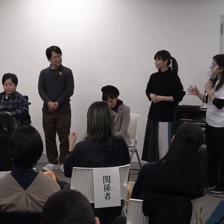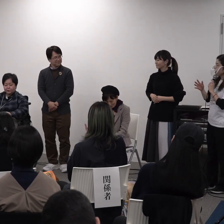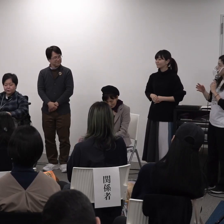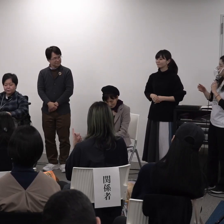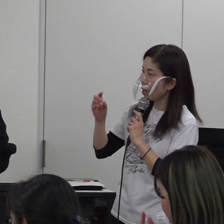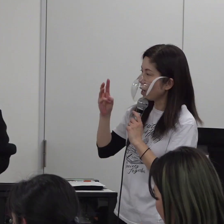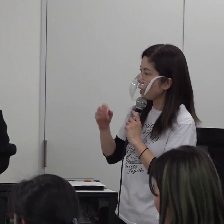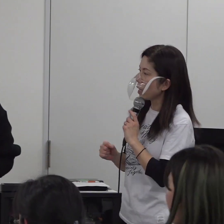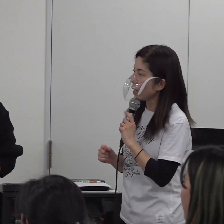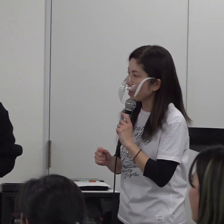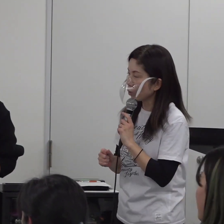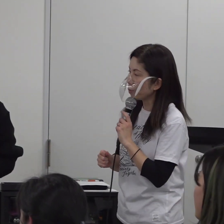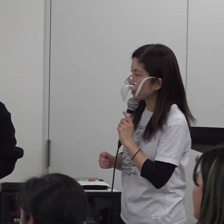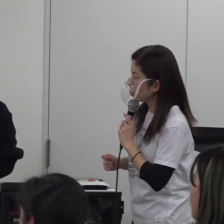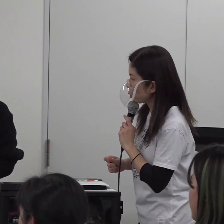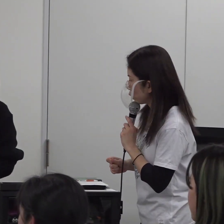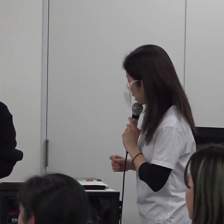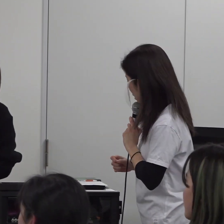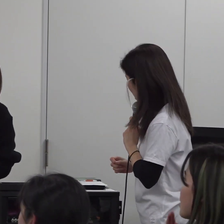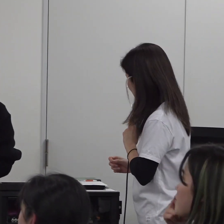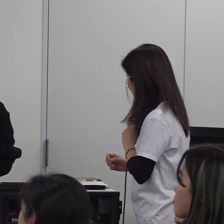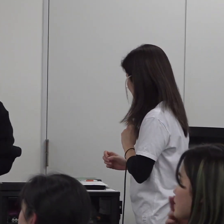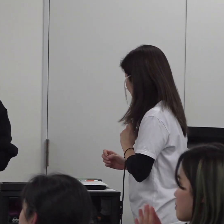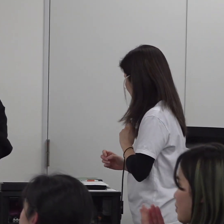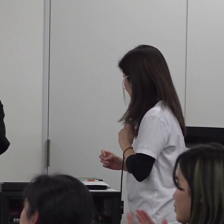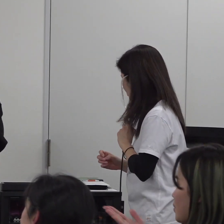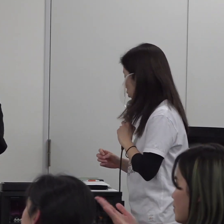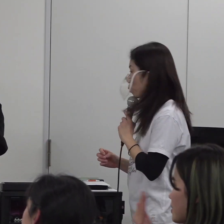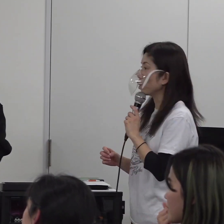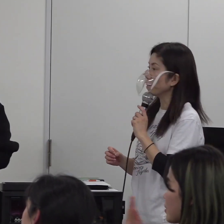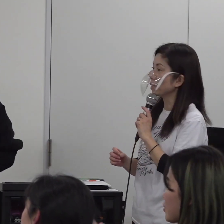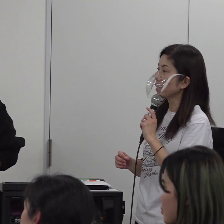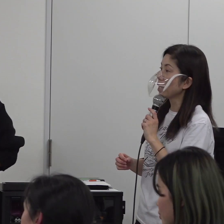では松本さんに聞いていきたいと思います